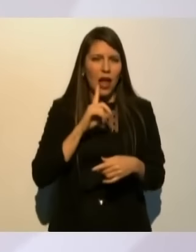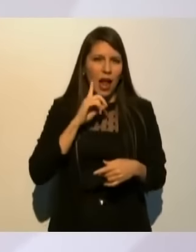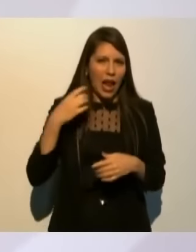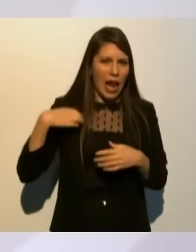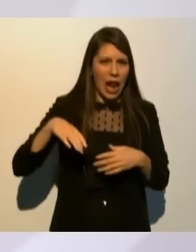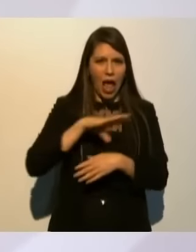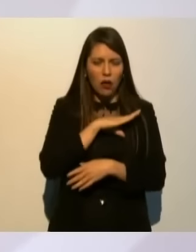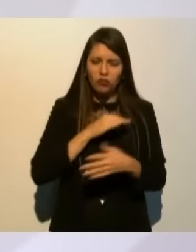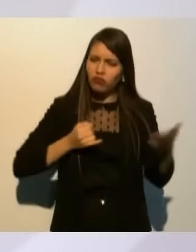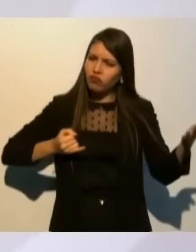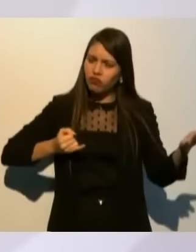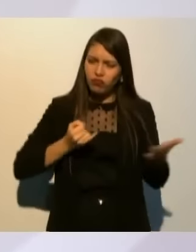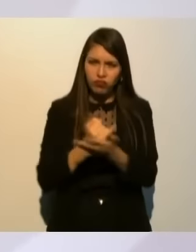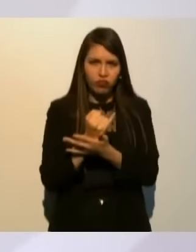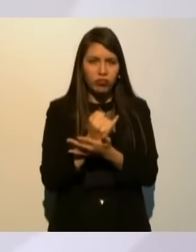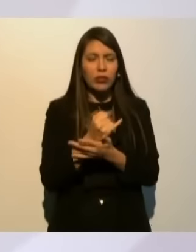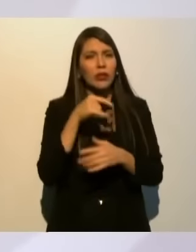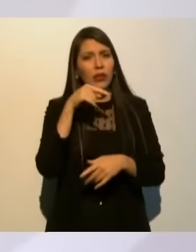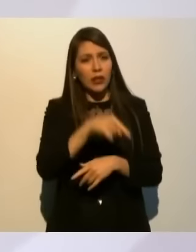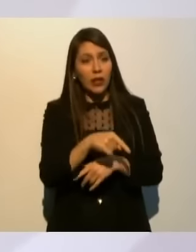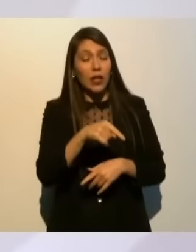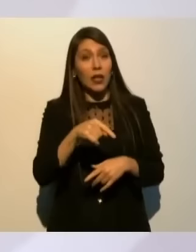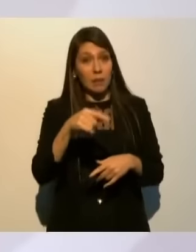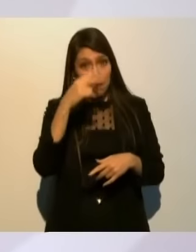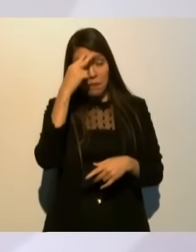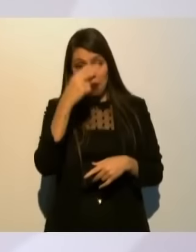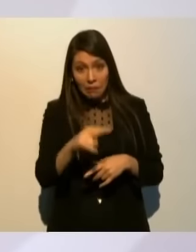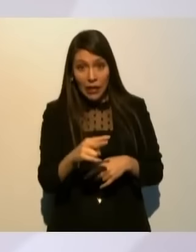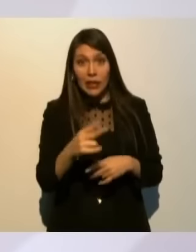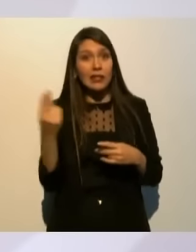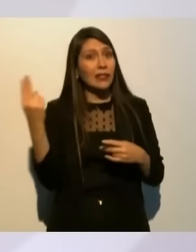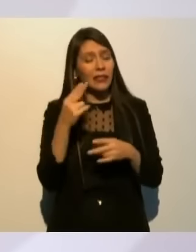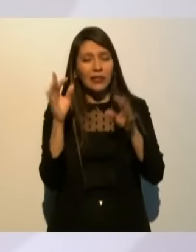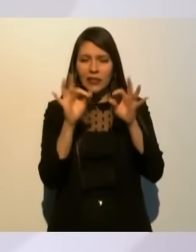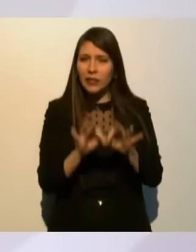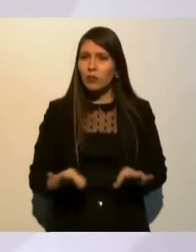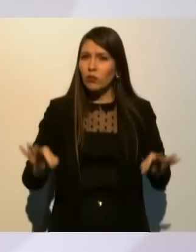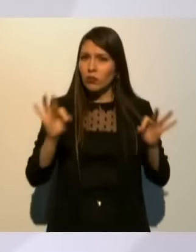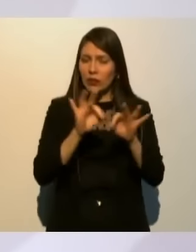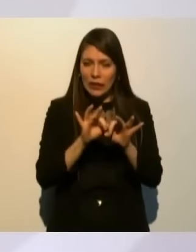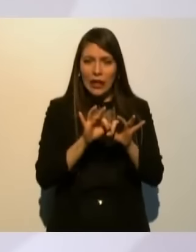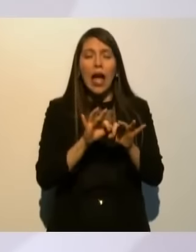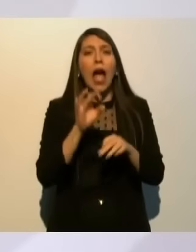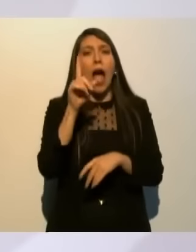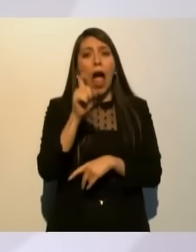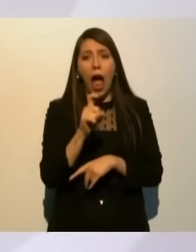prioridades del gobierno de México el garantizar el derecho humano al agua Muchas gracias